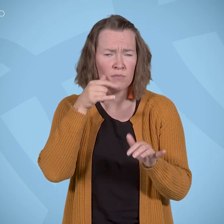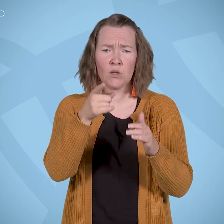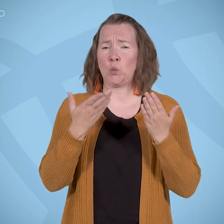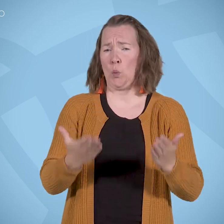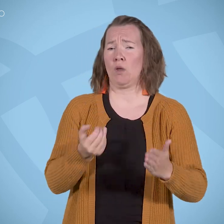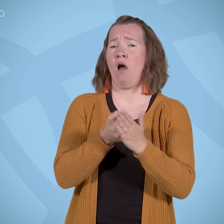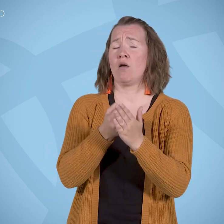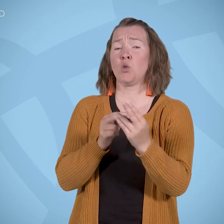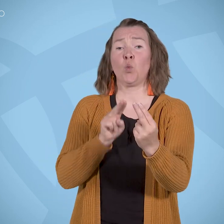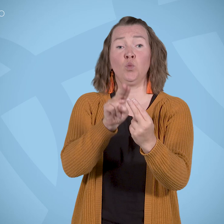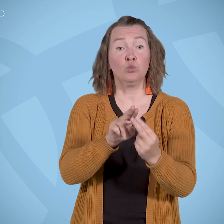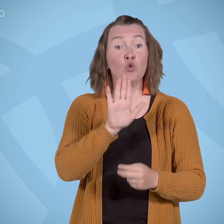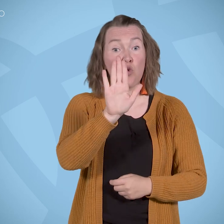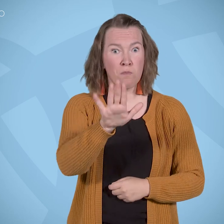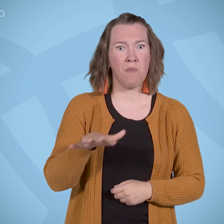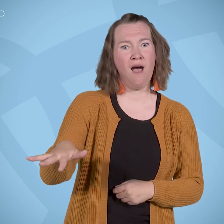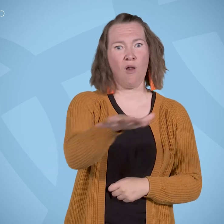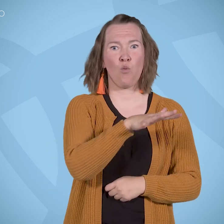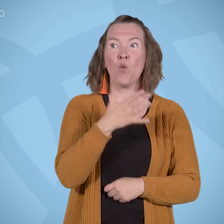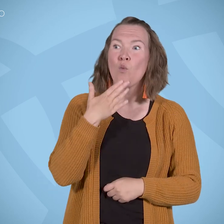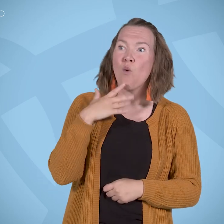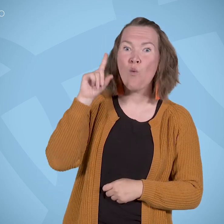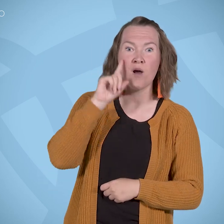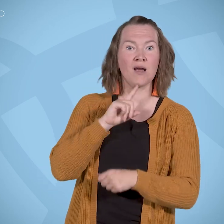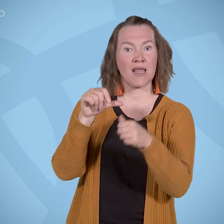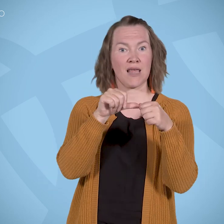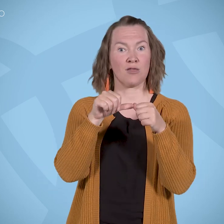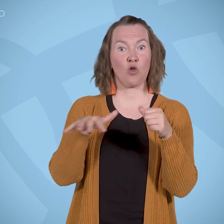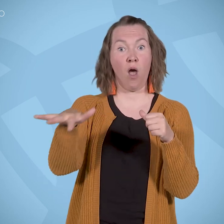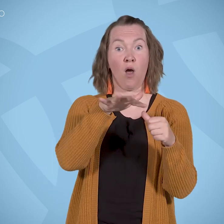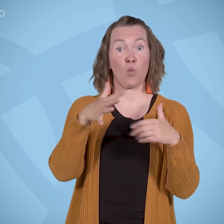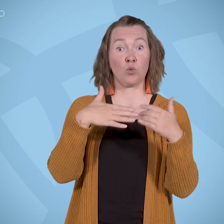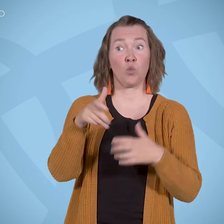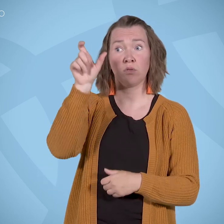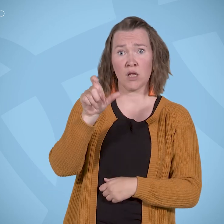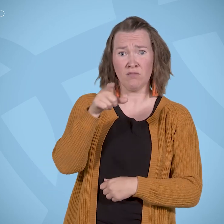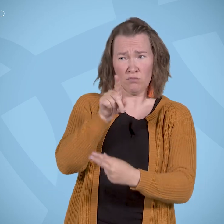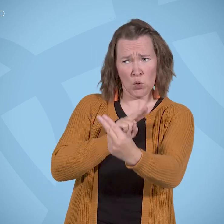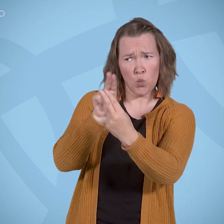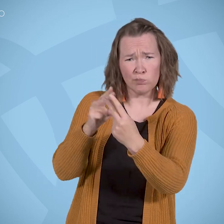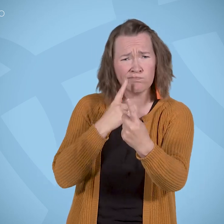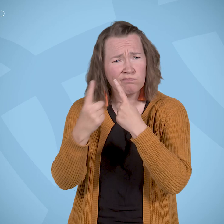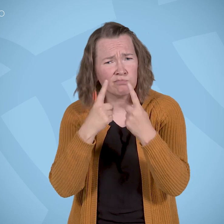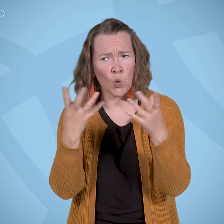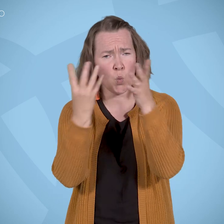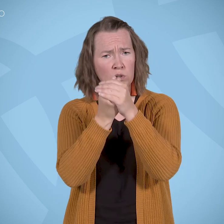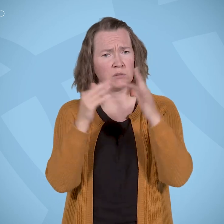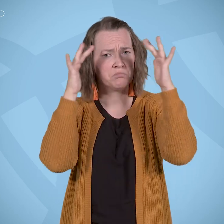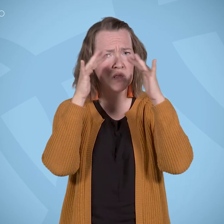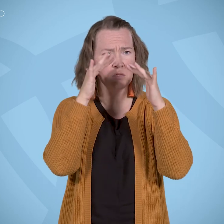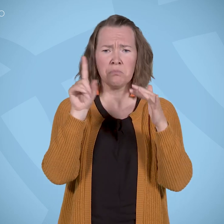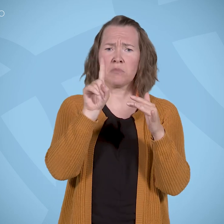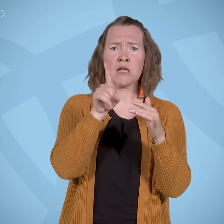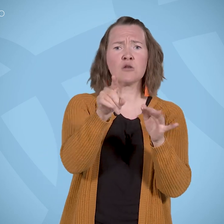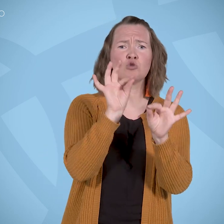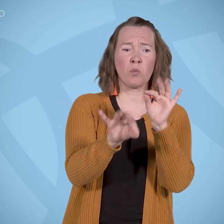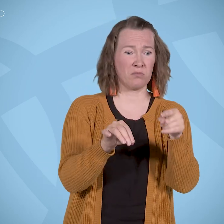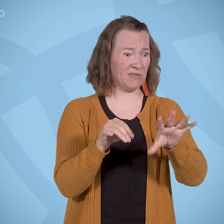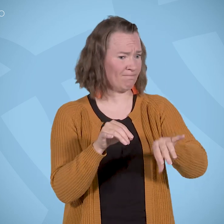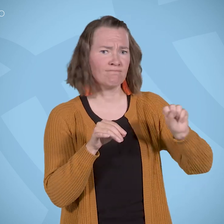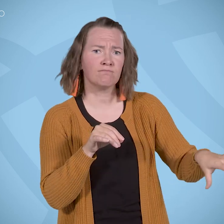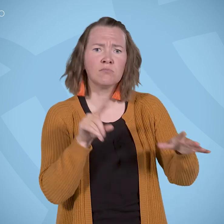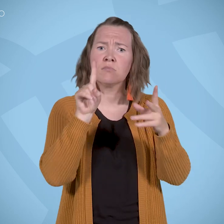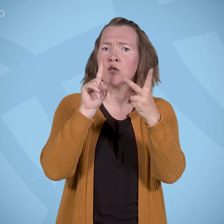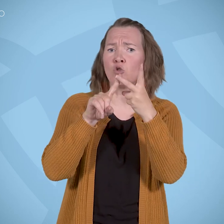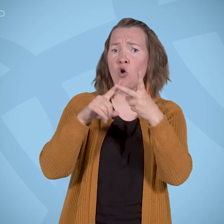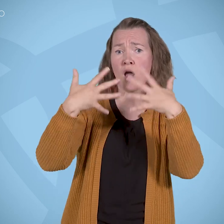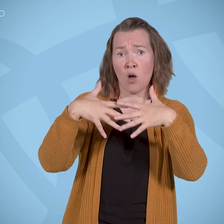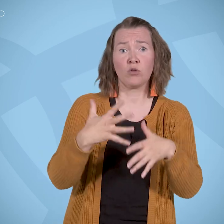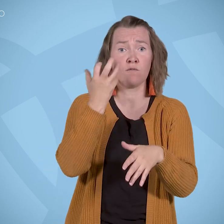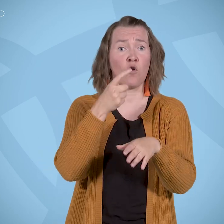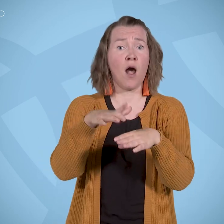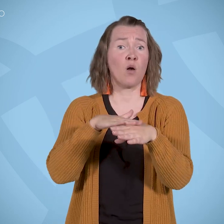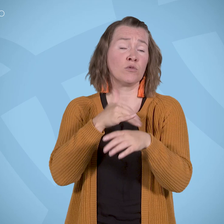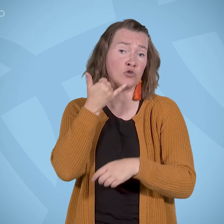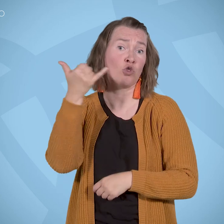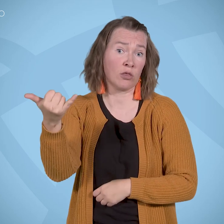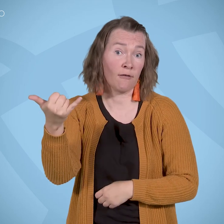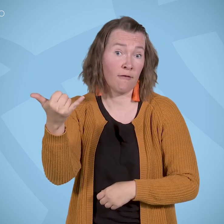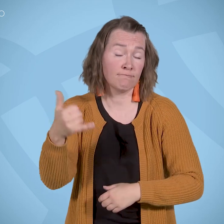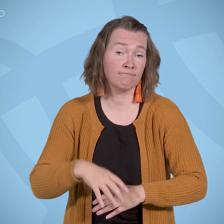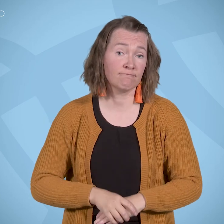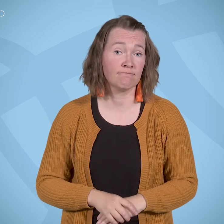ota yhteyttä oman alueesi Kuurojen Liiton aluetyöntekijään ja mietitään sinulle sopiva laite käyttöön.